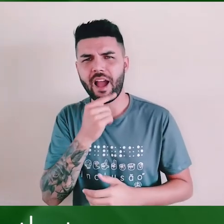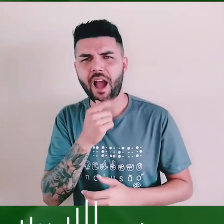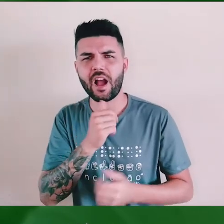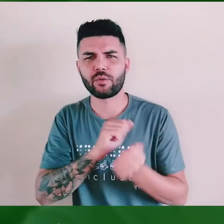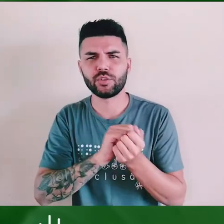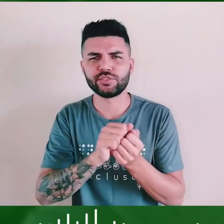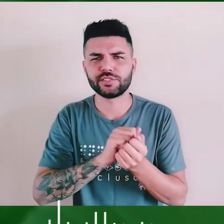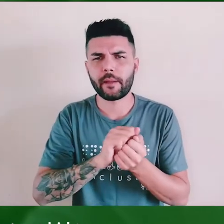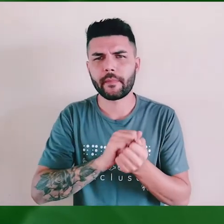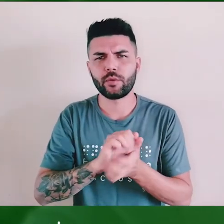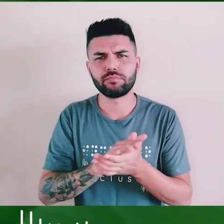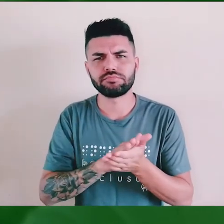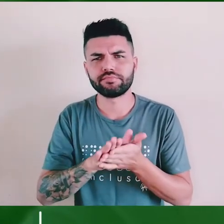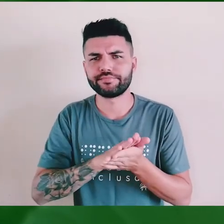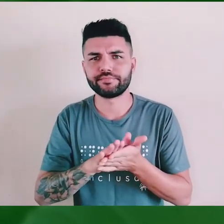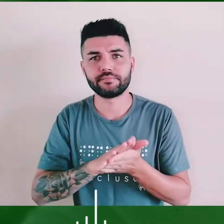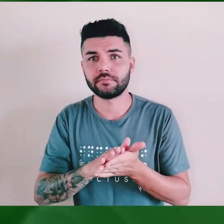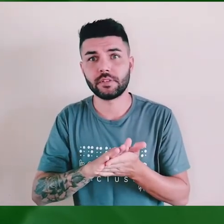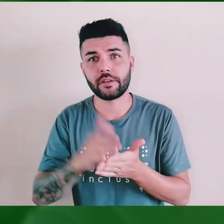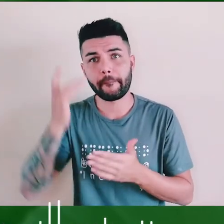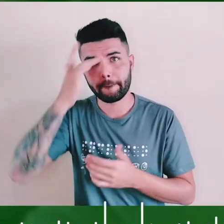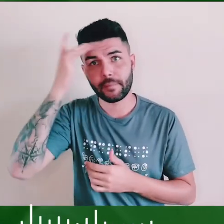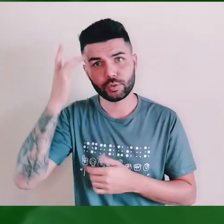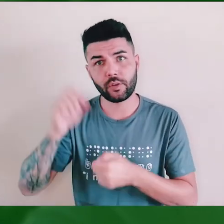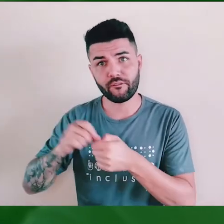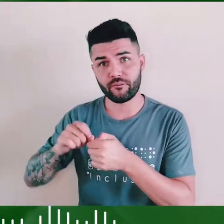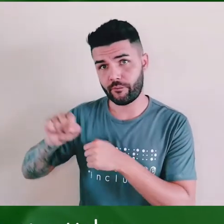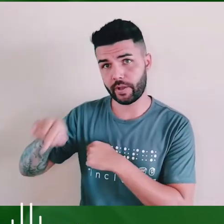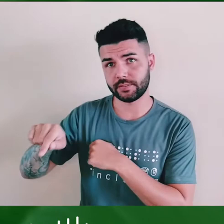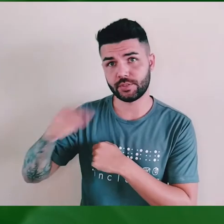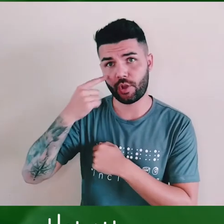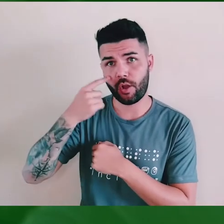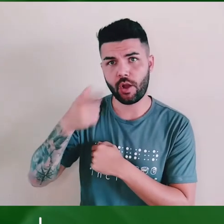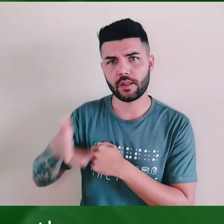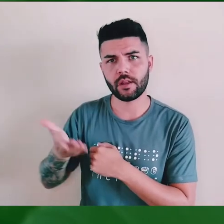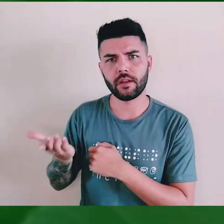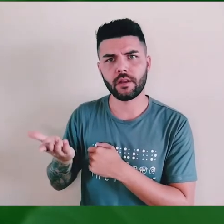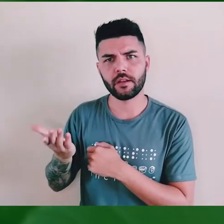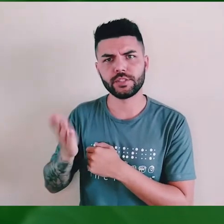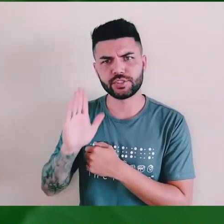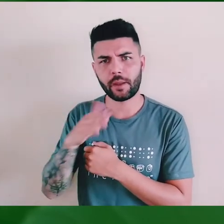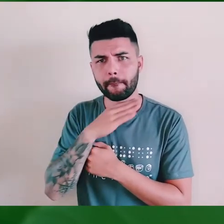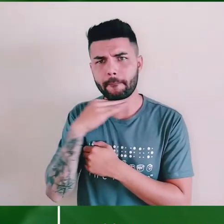numa brincadeira e muitas pessoas fazem isso. Pessoas morreram nos Estados Unidos por conta